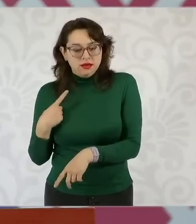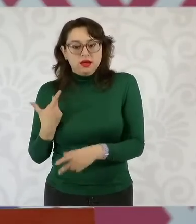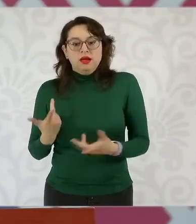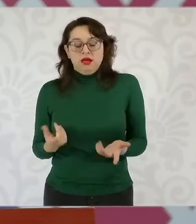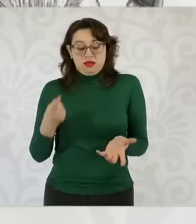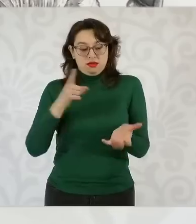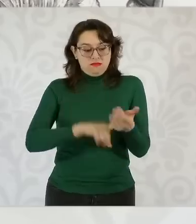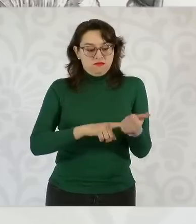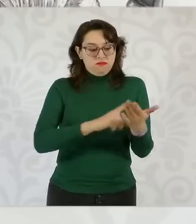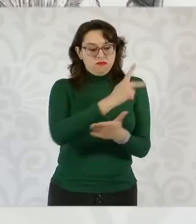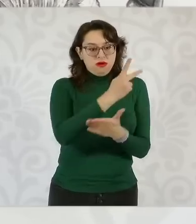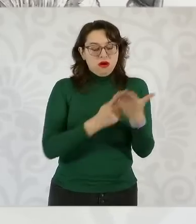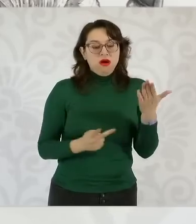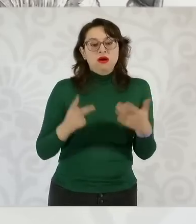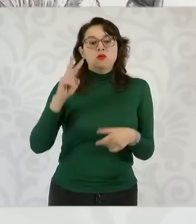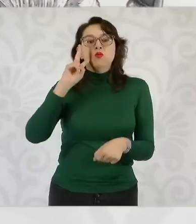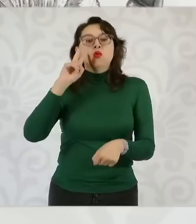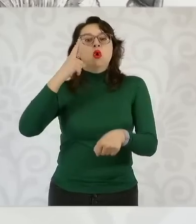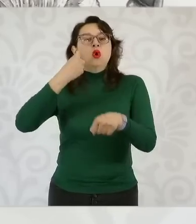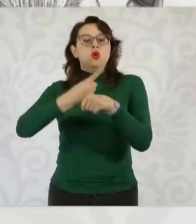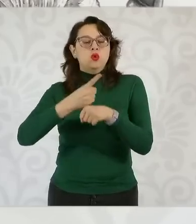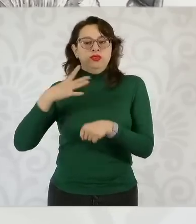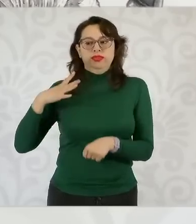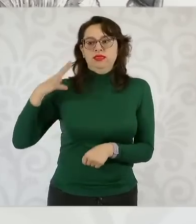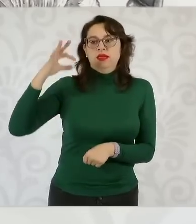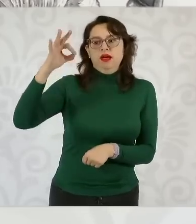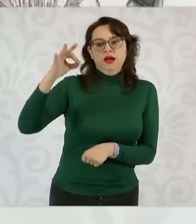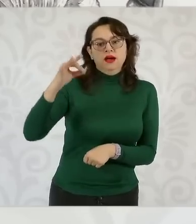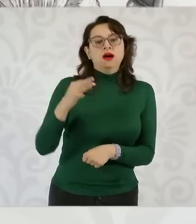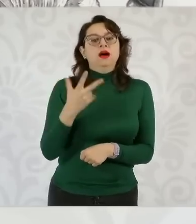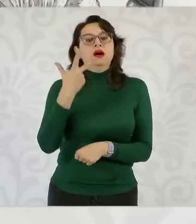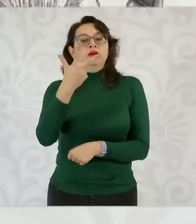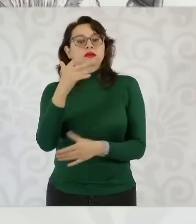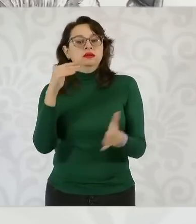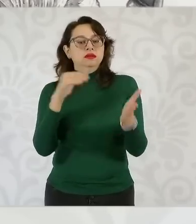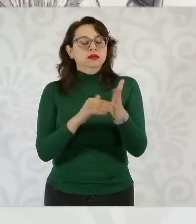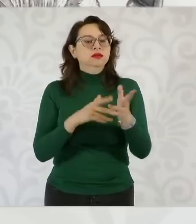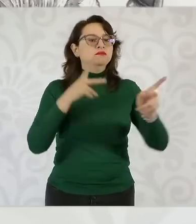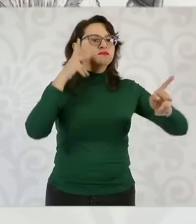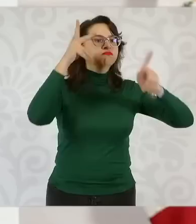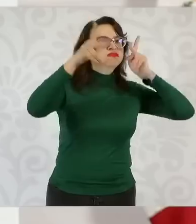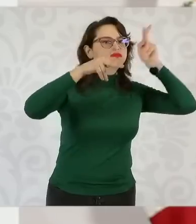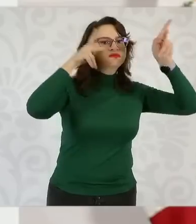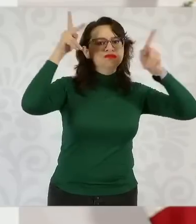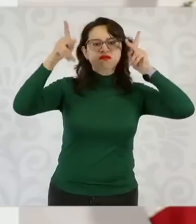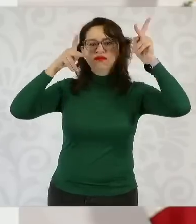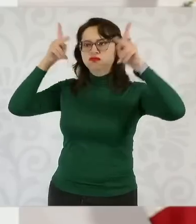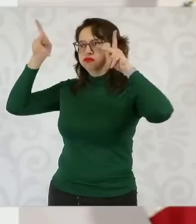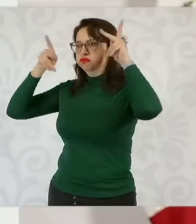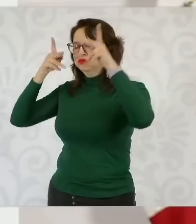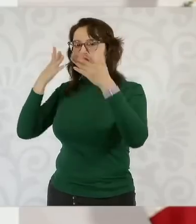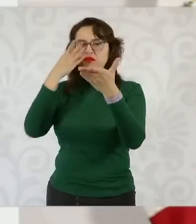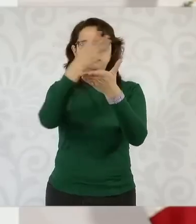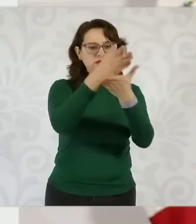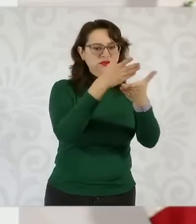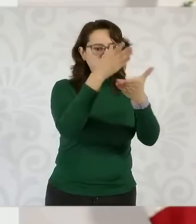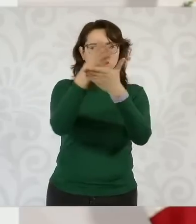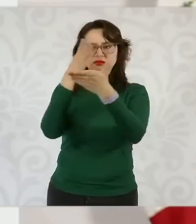en México y hemos hecho más de 8000 jornadas de voluntariado que las denominamos equipos Dipot